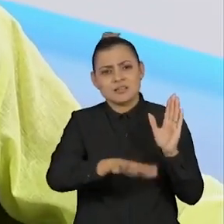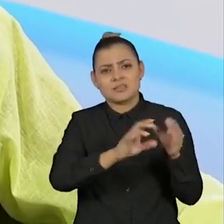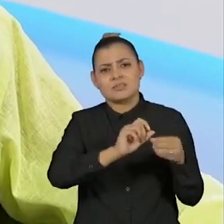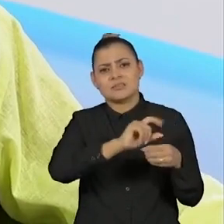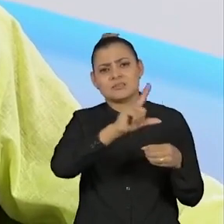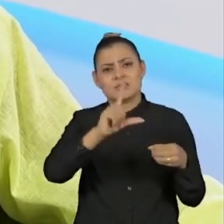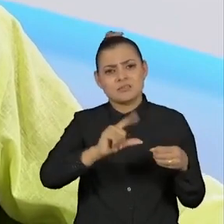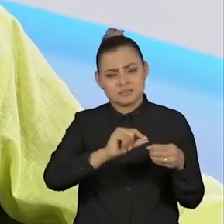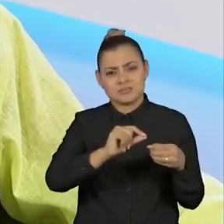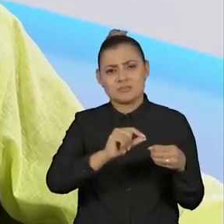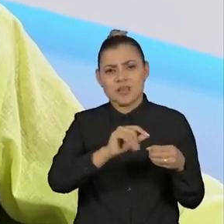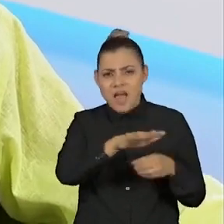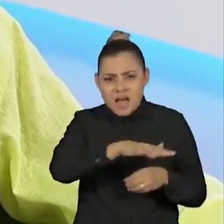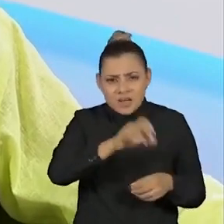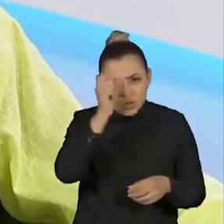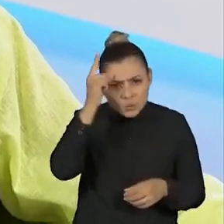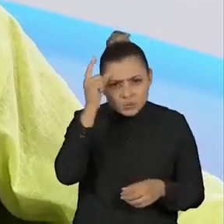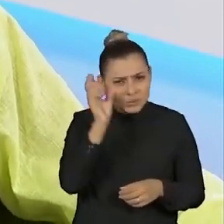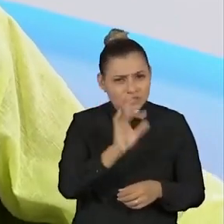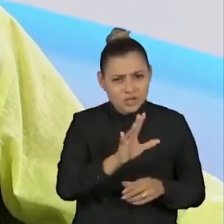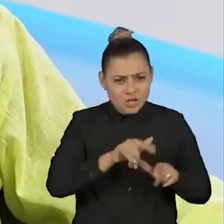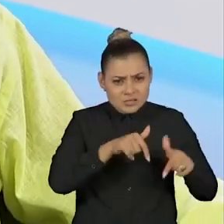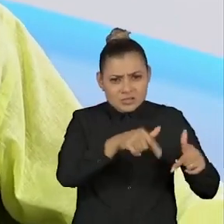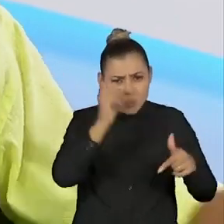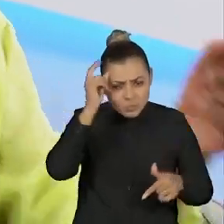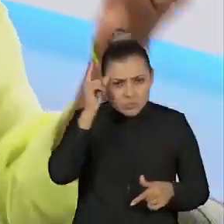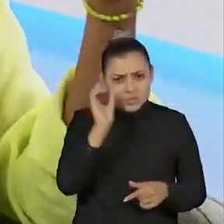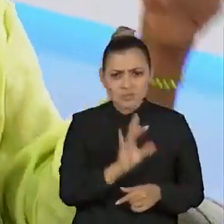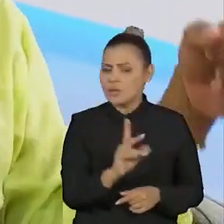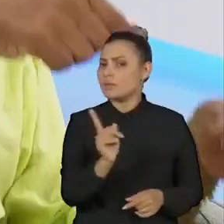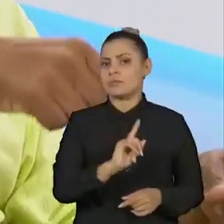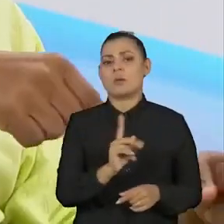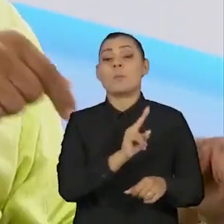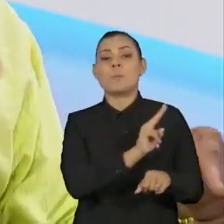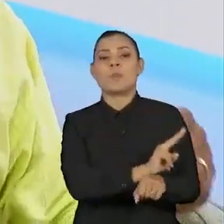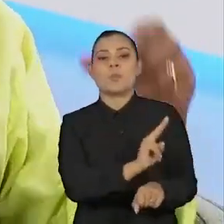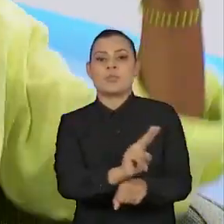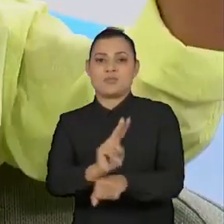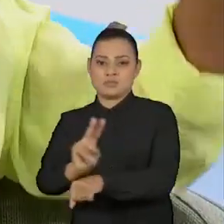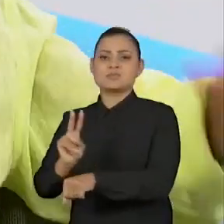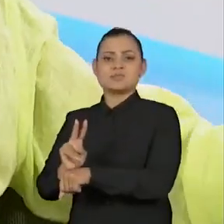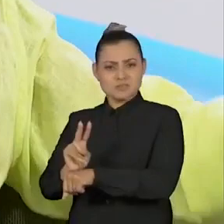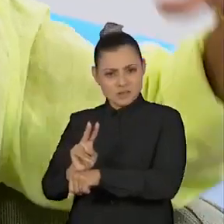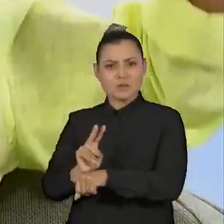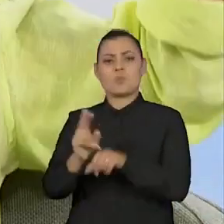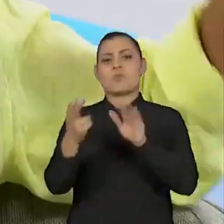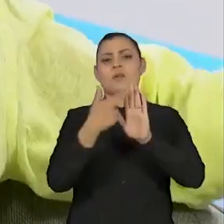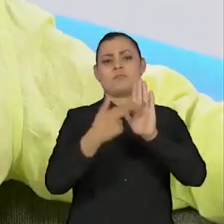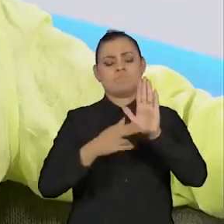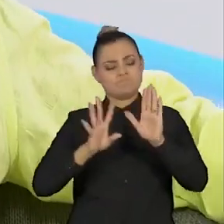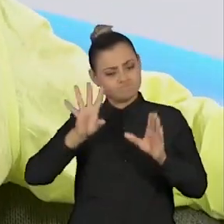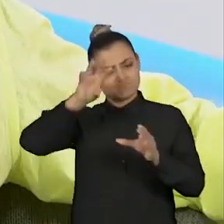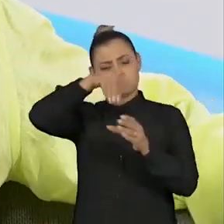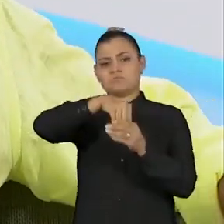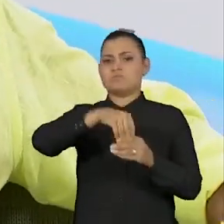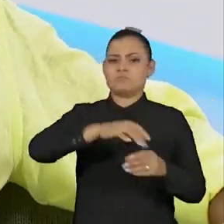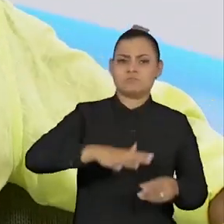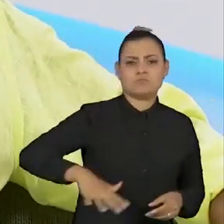não só no campo da cultura, da ação cultural, como também da proteção dos valores da comunidade afrodescendente.